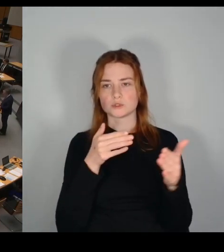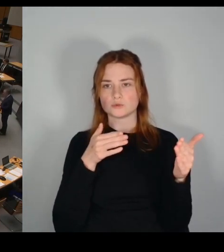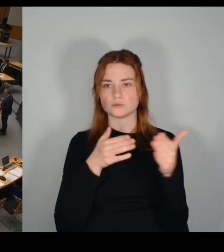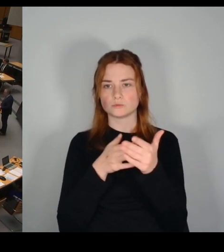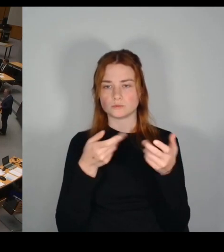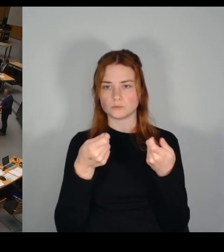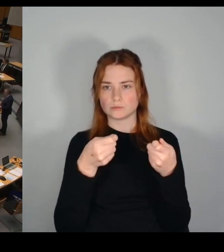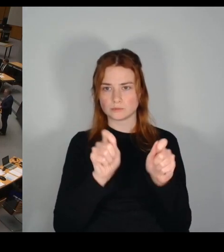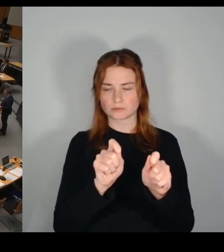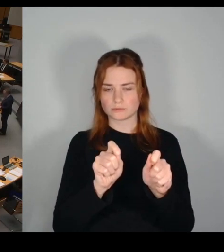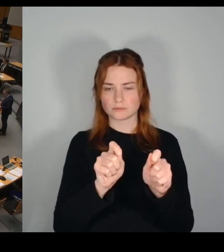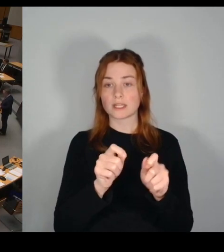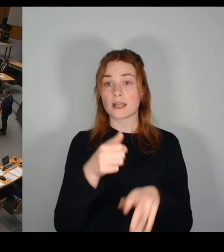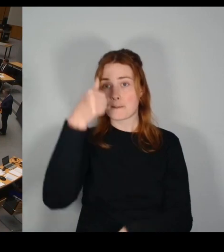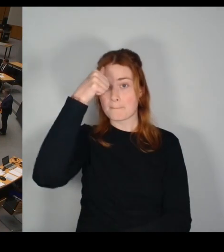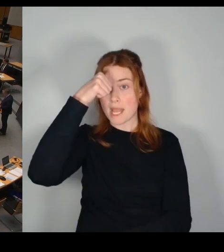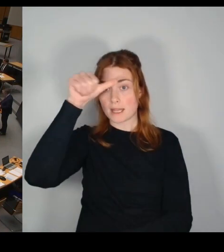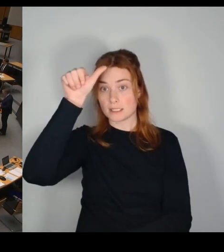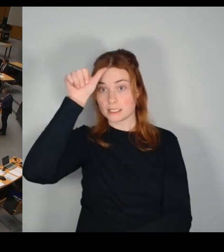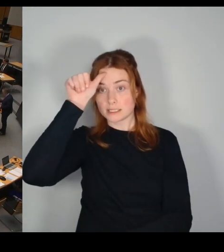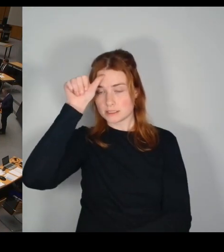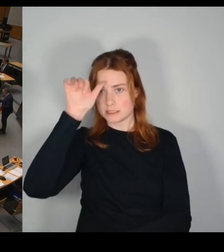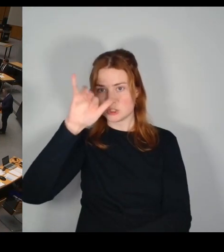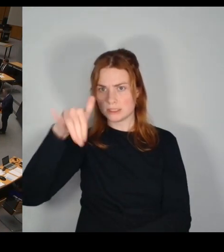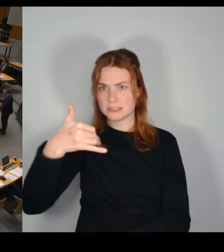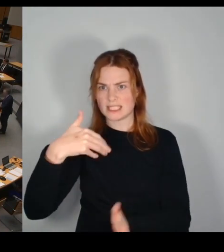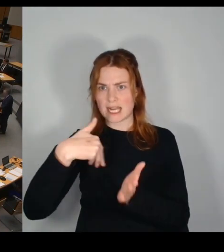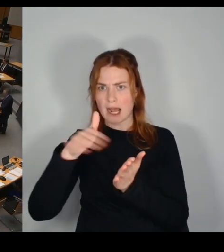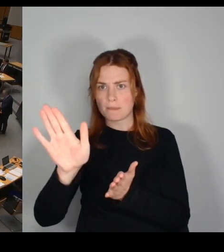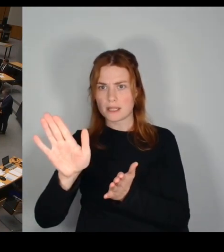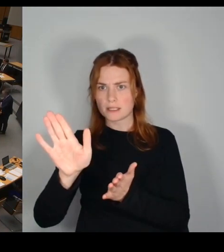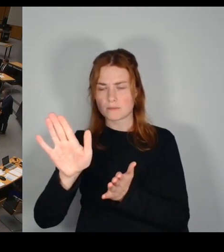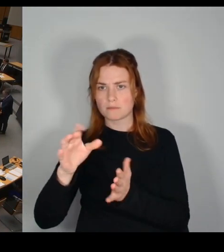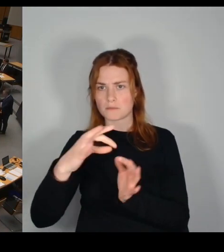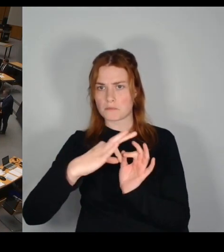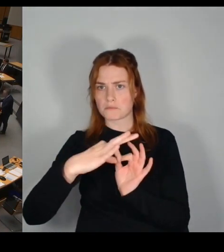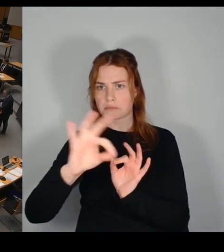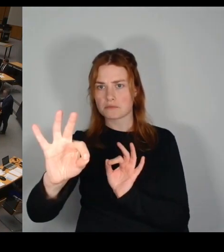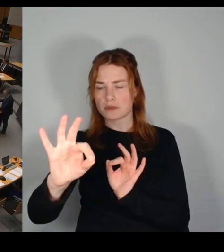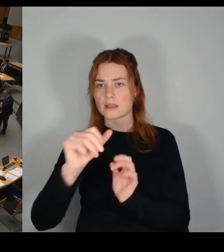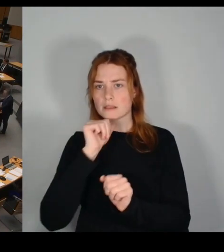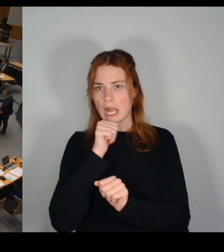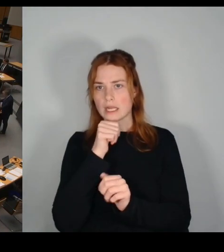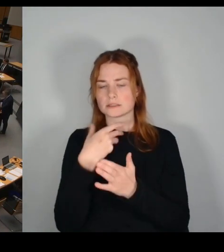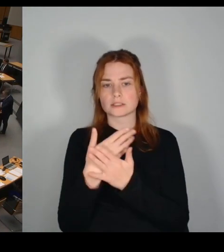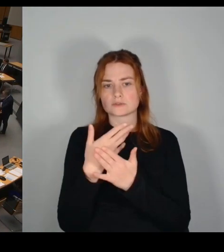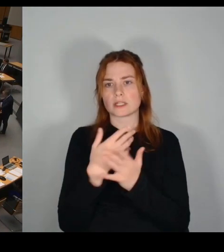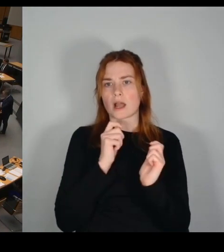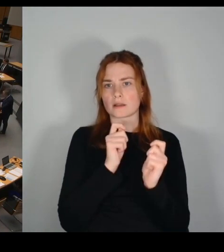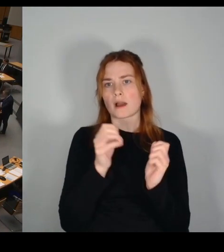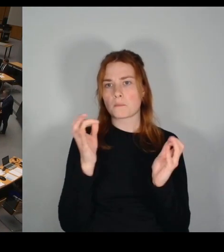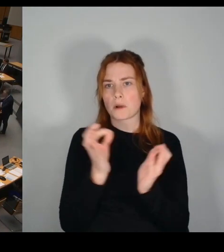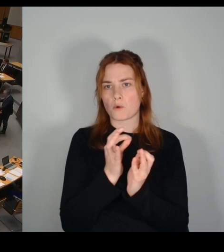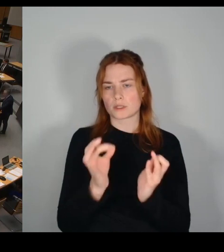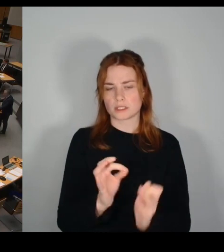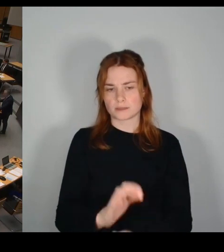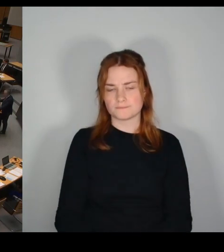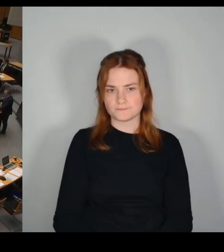Der Antrag ist gegenstandslos. Wie Sie alle wissen, finden generell keine Abschiebungen nach Syrien statt. Das gilt insbesondere auch